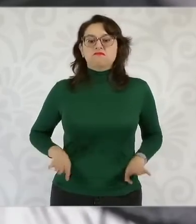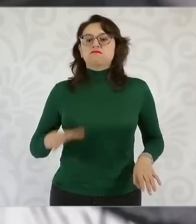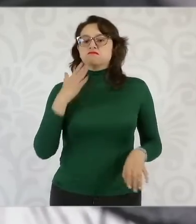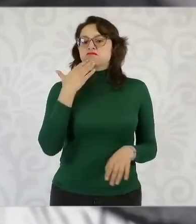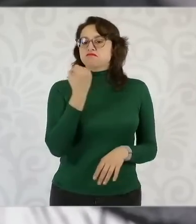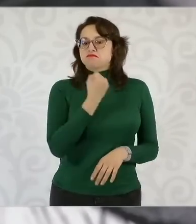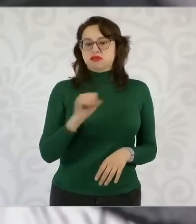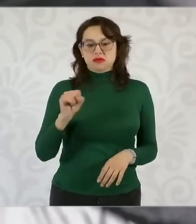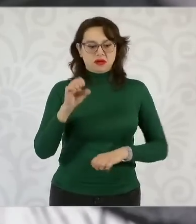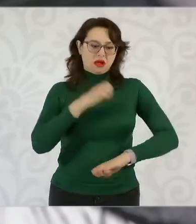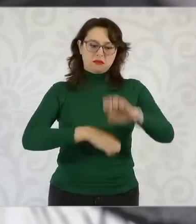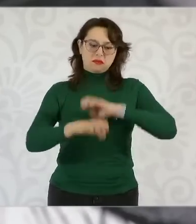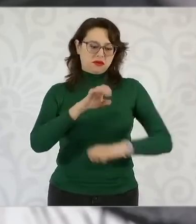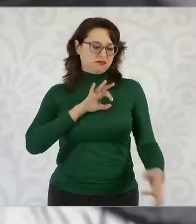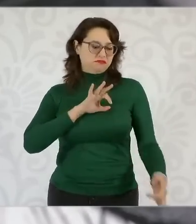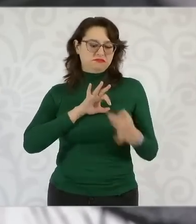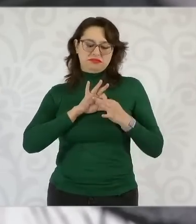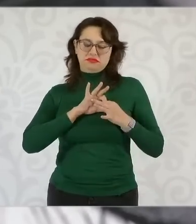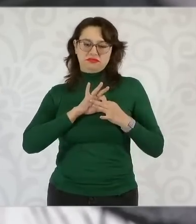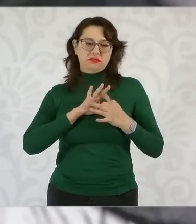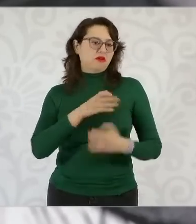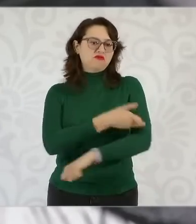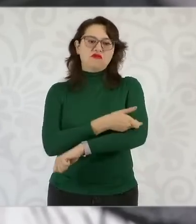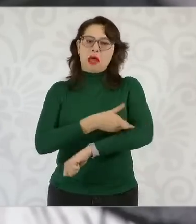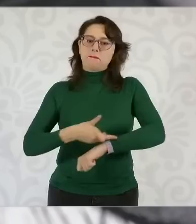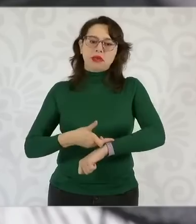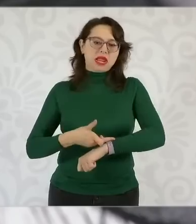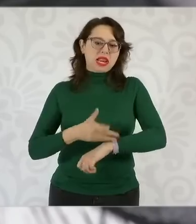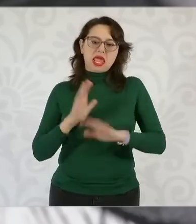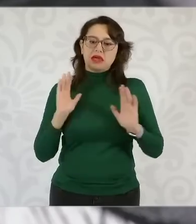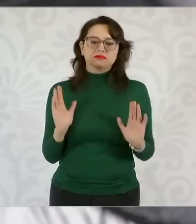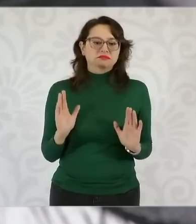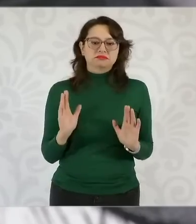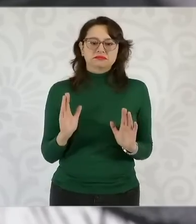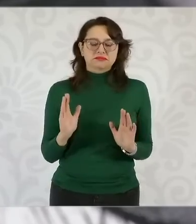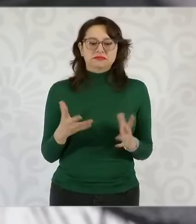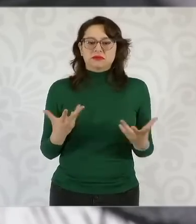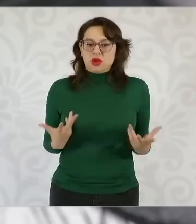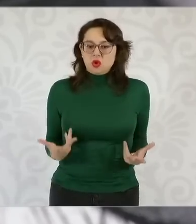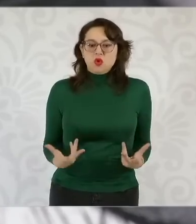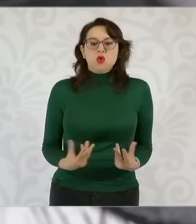y nuestra familia de asociados y asociadas que tenemos en toda la cadena que representan Pues